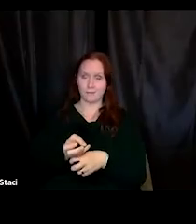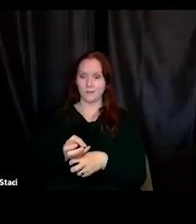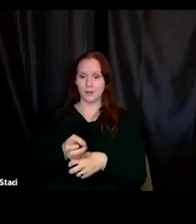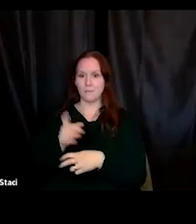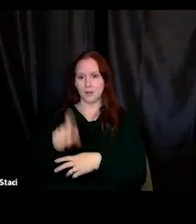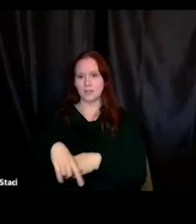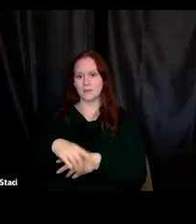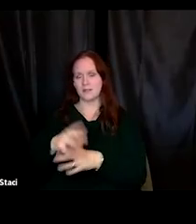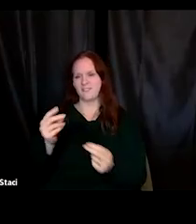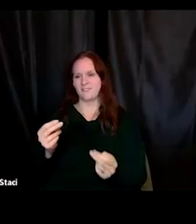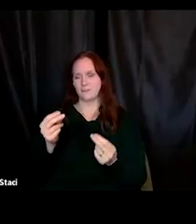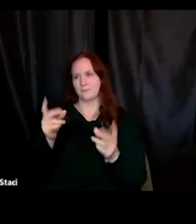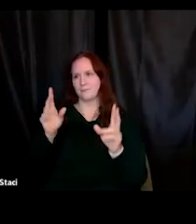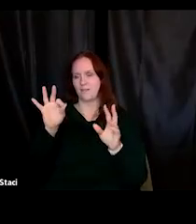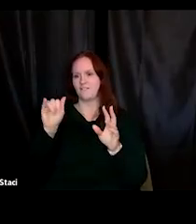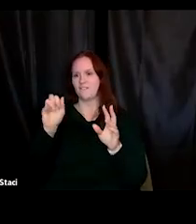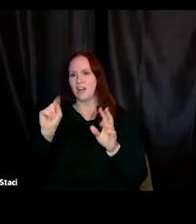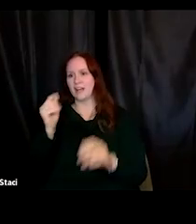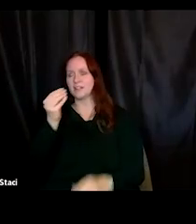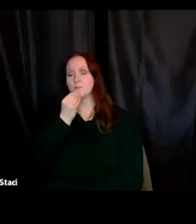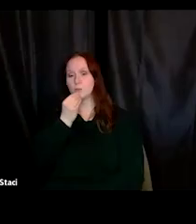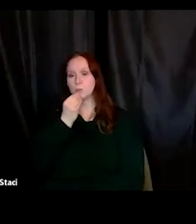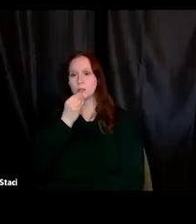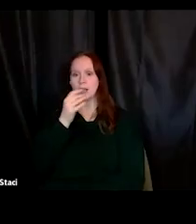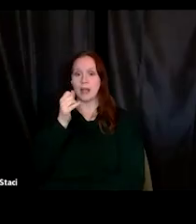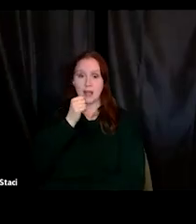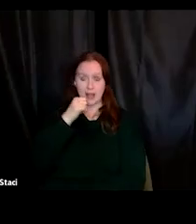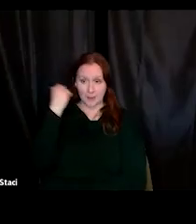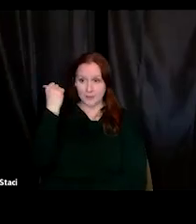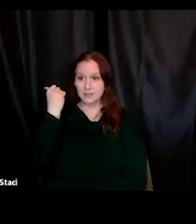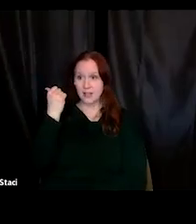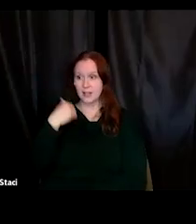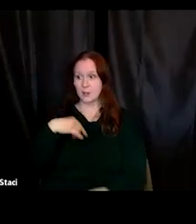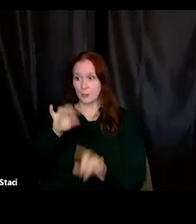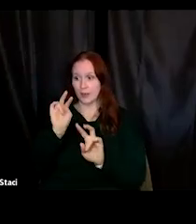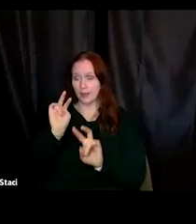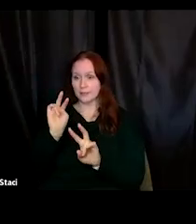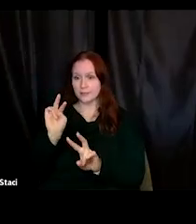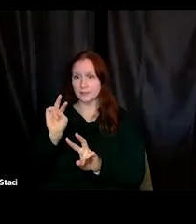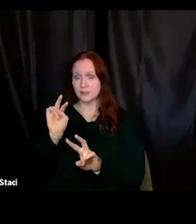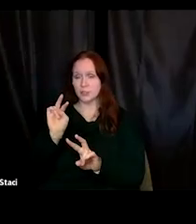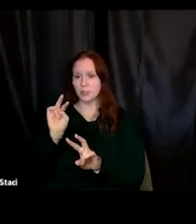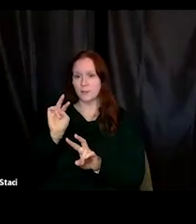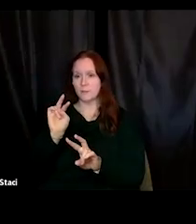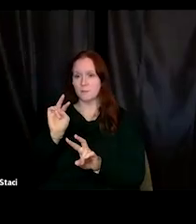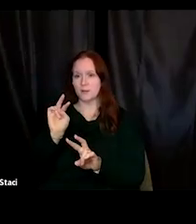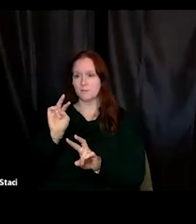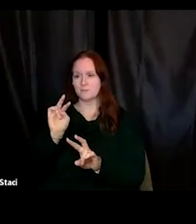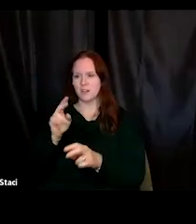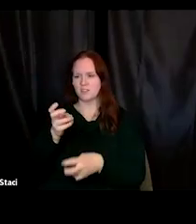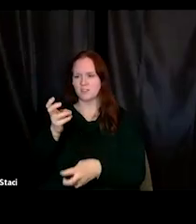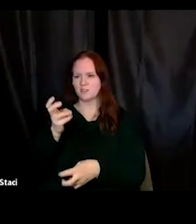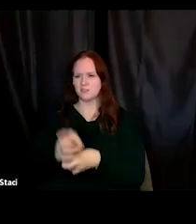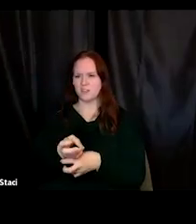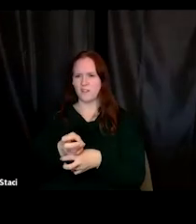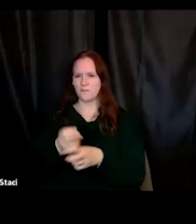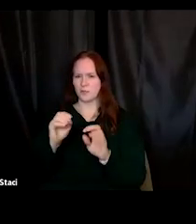y realmente solo para informarte, si tienes algún problema con tu registro o cualquier otro problema que pueda ocurrir,